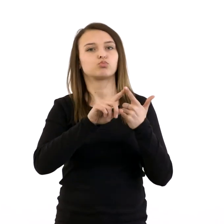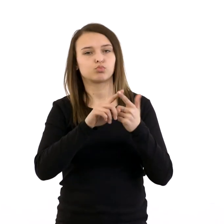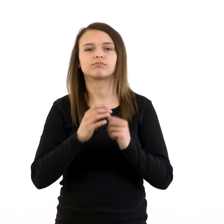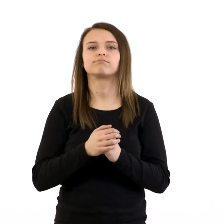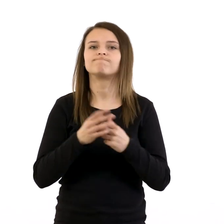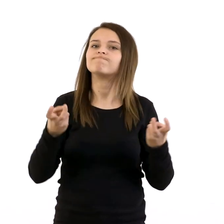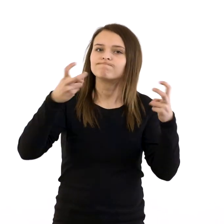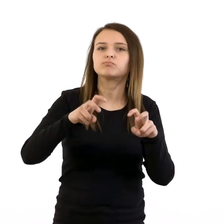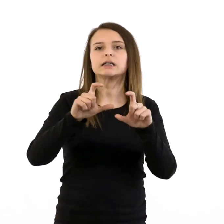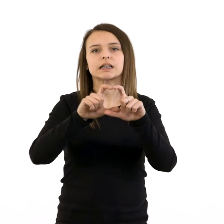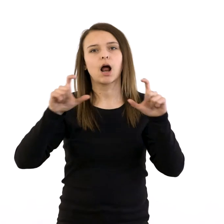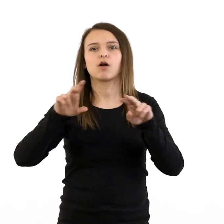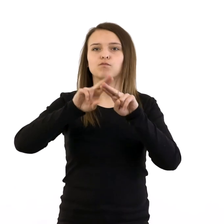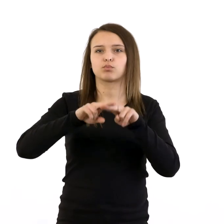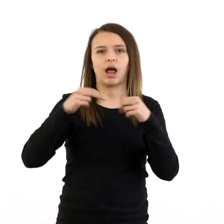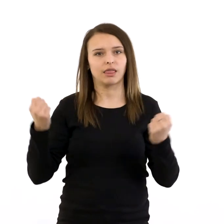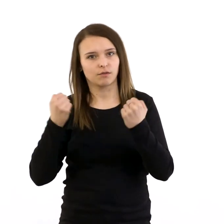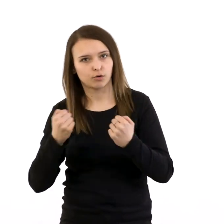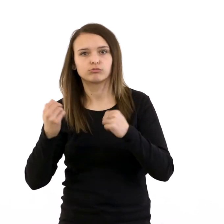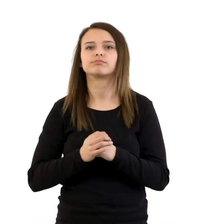2. Utworzenie zakładowego funduszu aktywności.